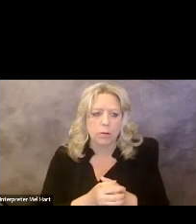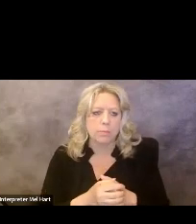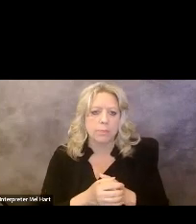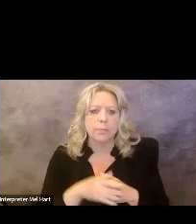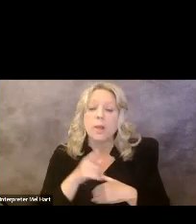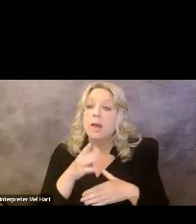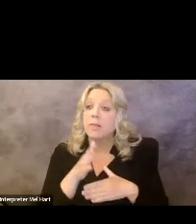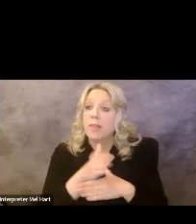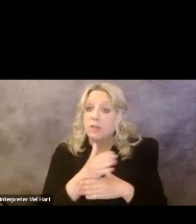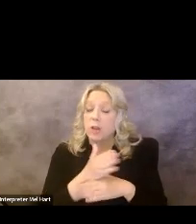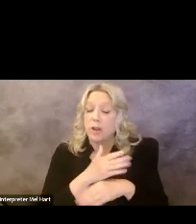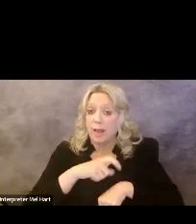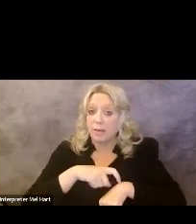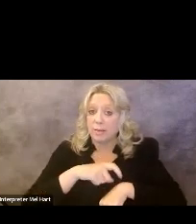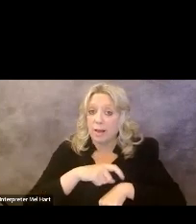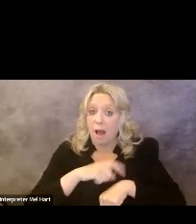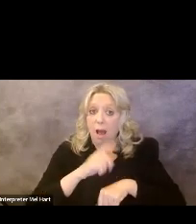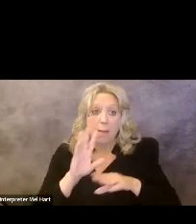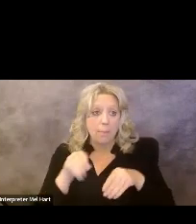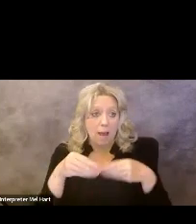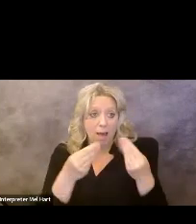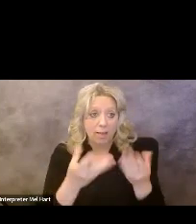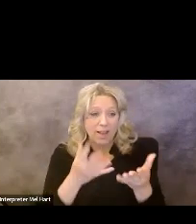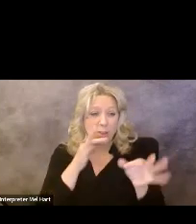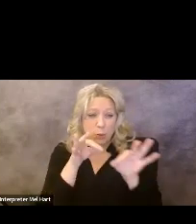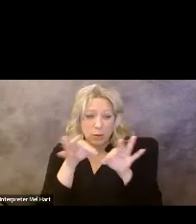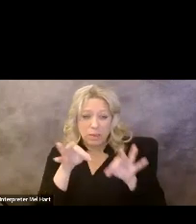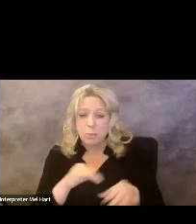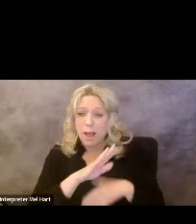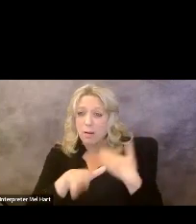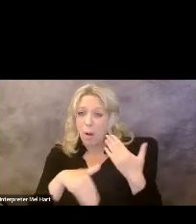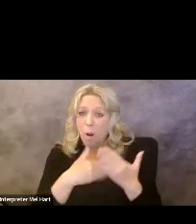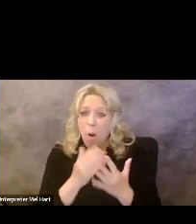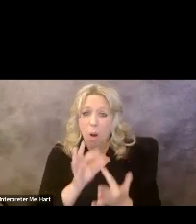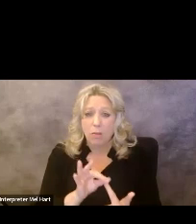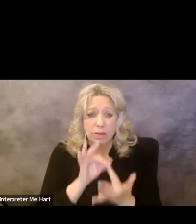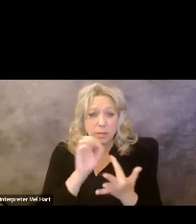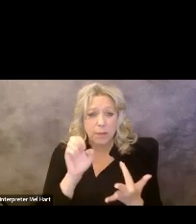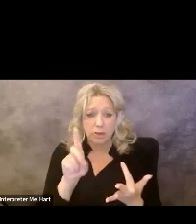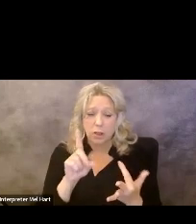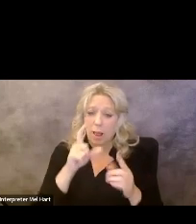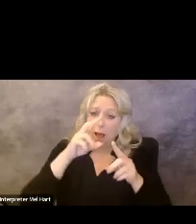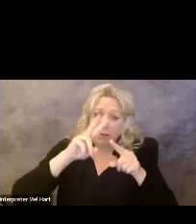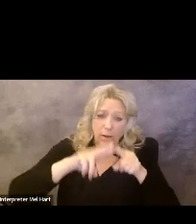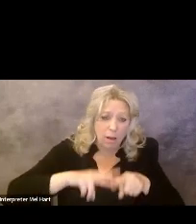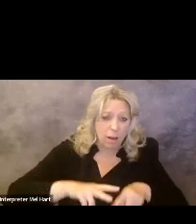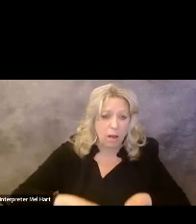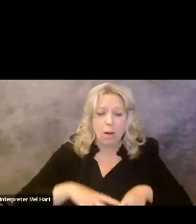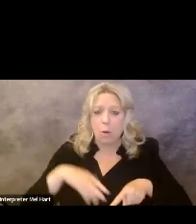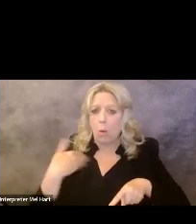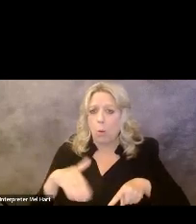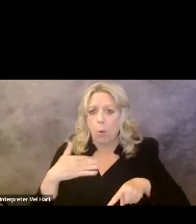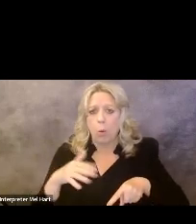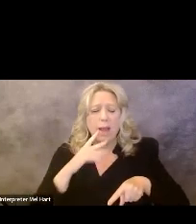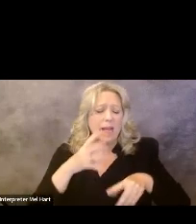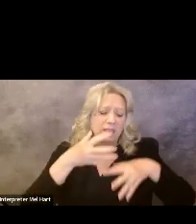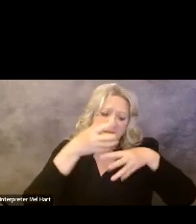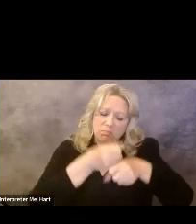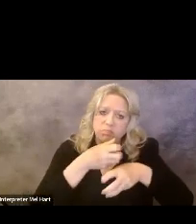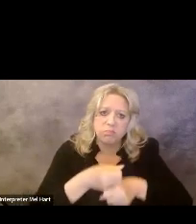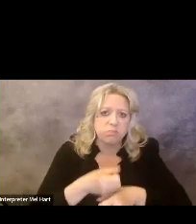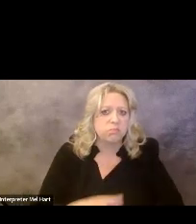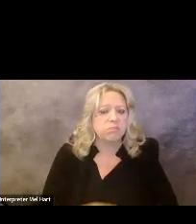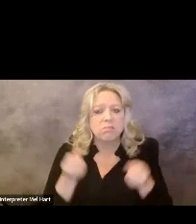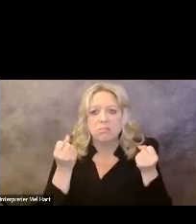toda la terminología de educación especial porque la terminología es una sopa de letras de acrónimos y es